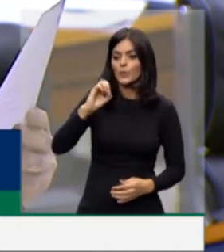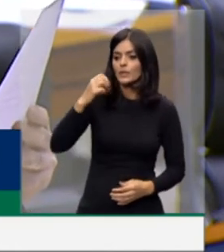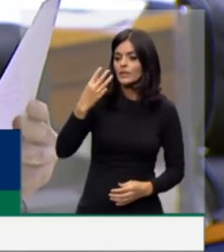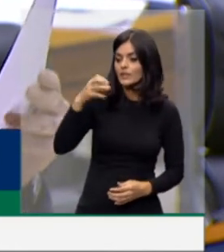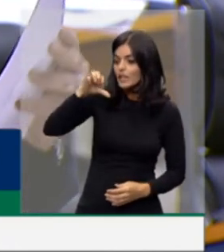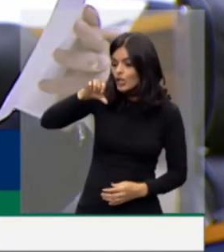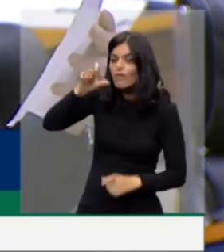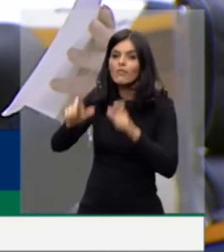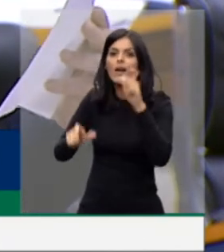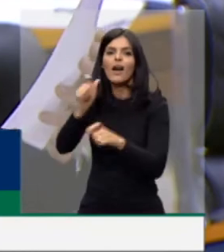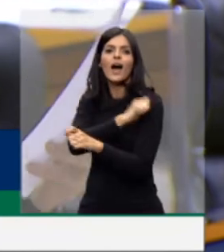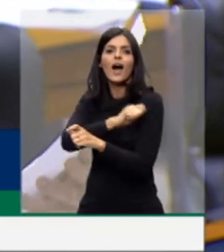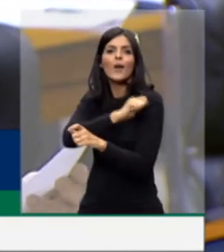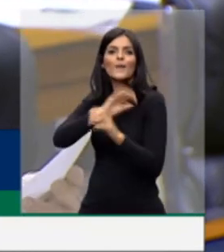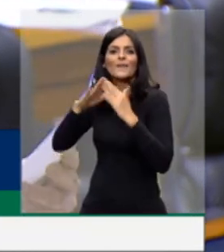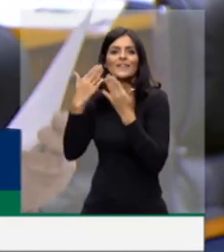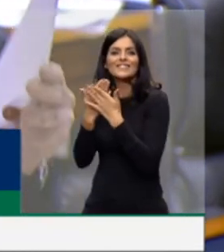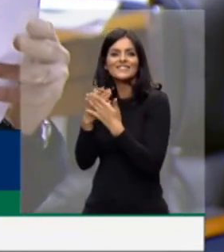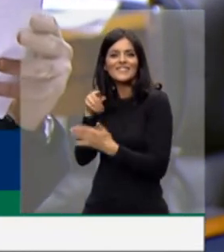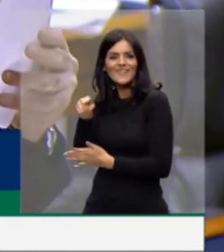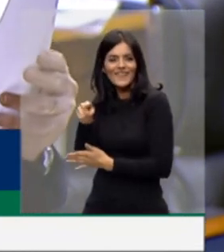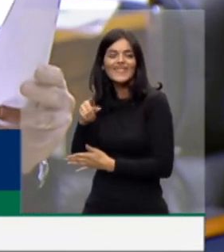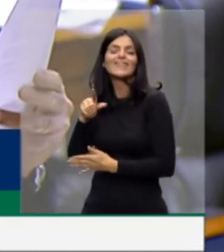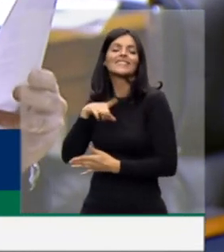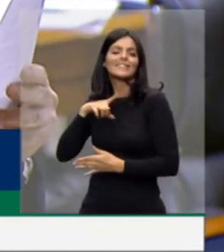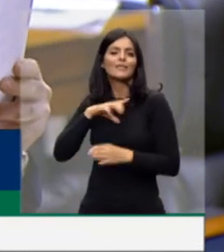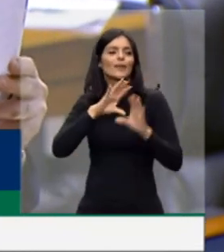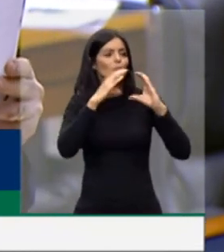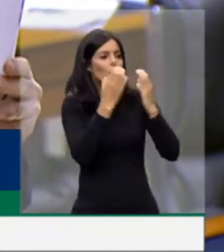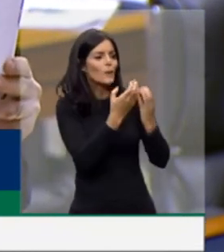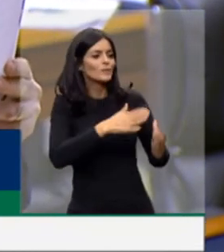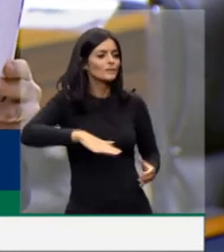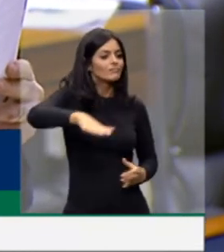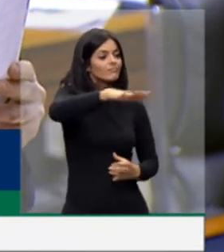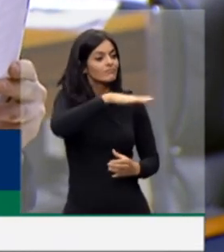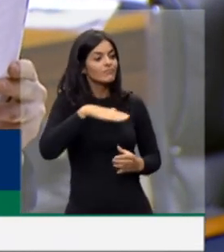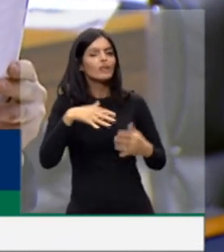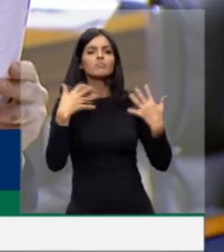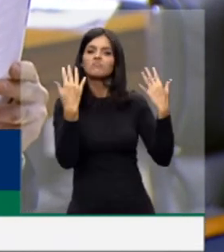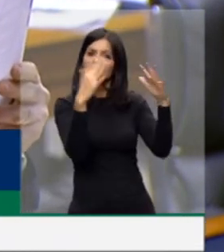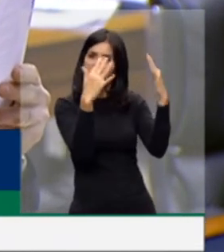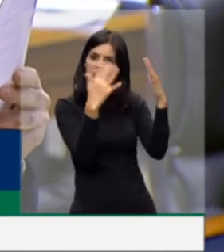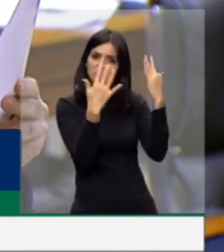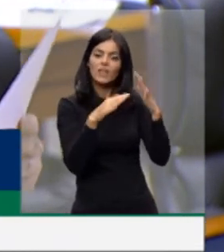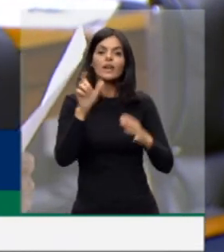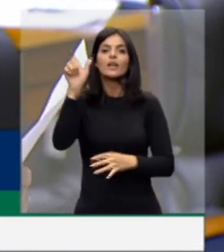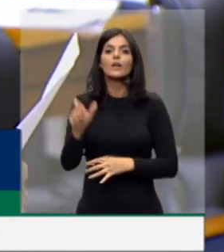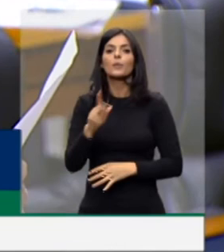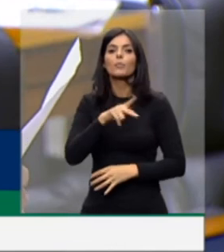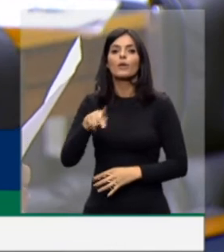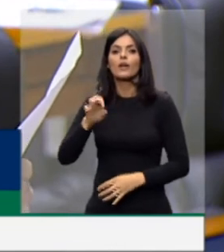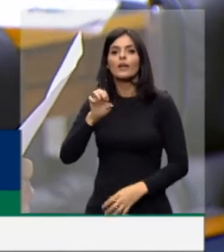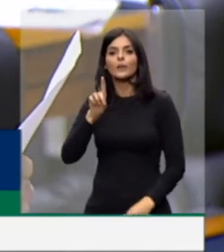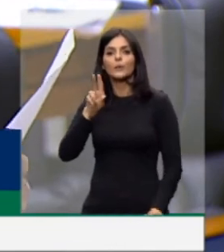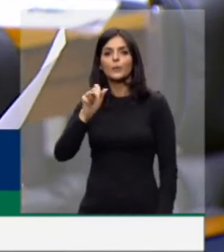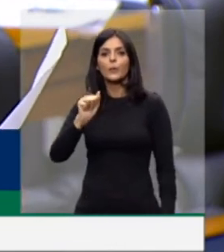EU QUERO SAUDAR AQUI A TODA A COMUNIDADE, AOS SEUS 2039 ALUNOS, A TODA COMUNIDADE DA CIDADE NOVA, DA NOSSA QUERIDA FEIRA DE SANTANA E TAMBÉM AO